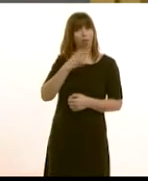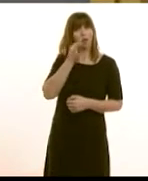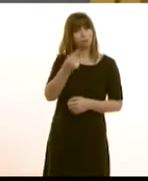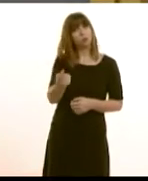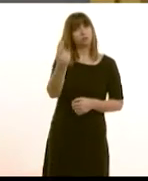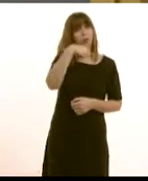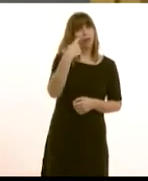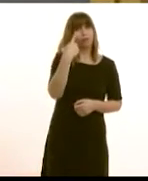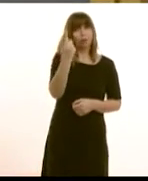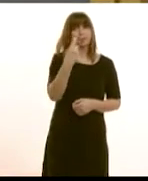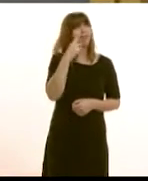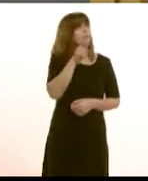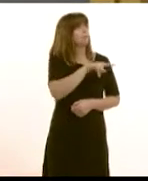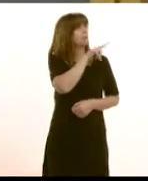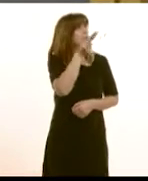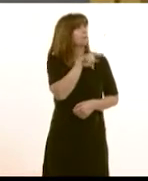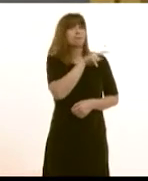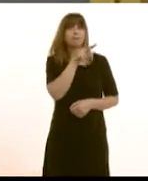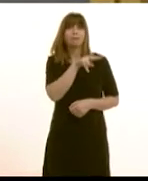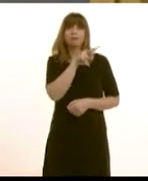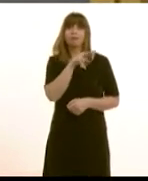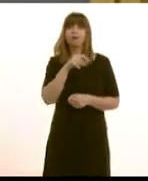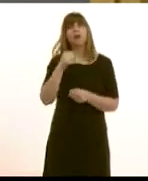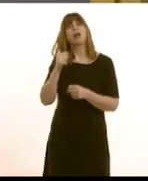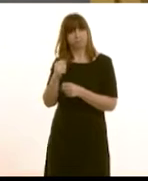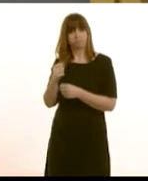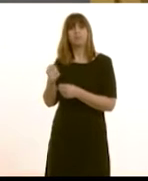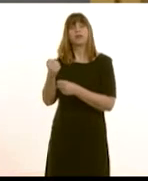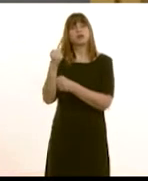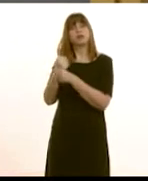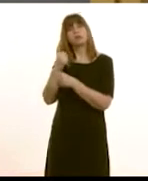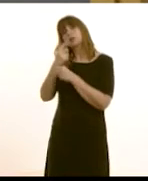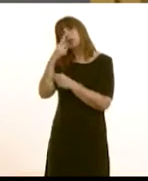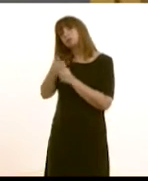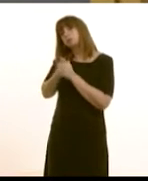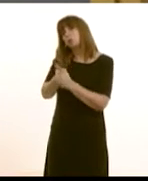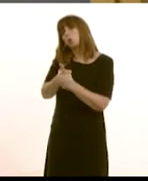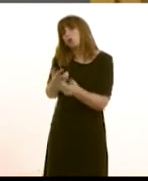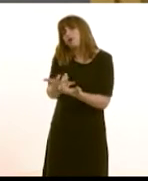pa gymorth gall y Llywodraeth ei roi er mwyn datblyguír atyniadau yma er mwyn gallu rhannu'r